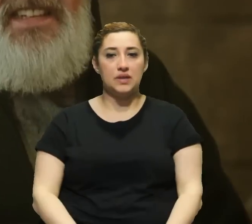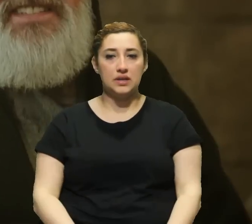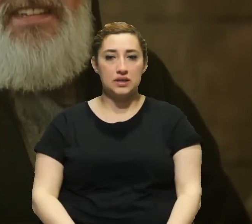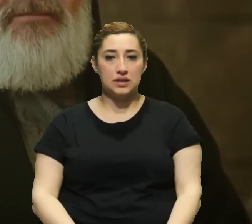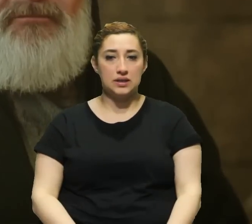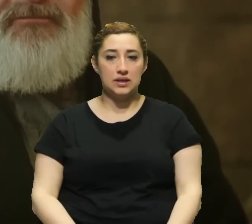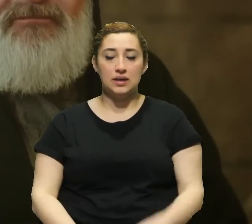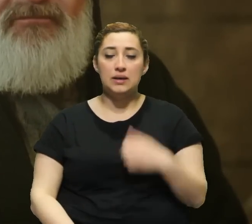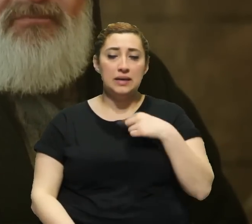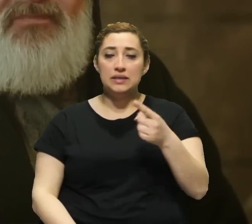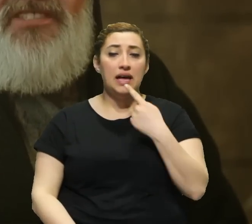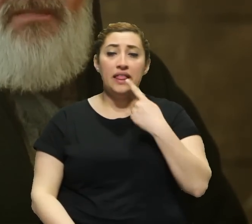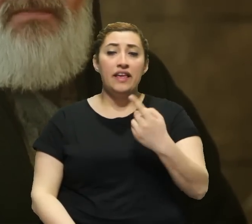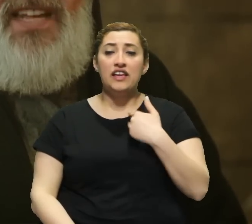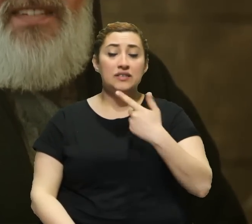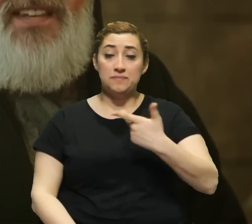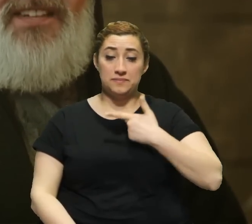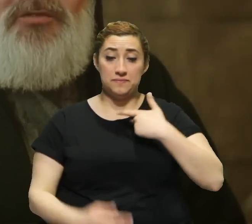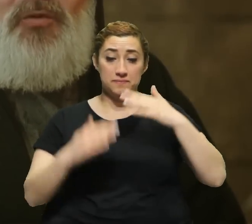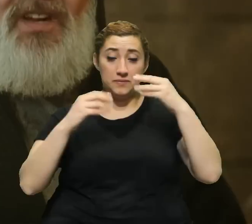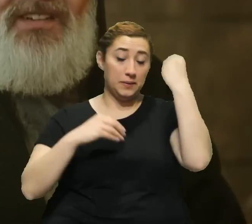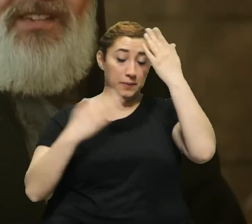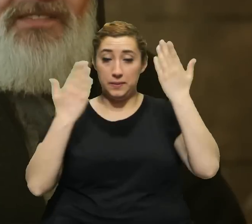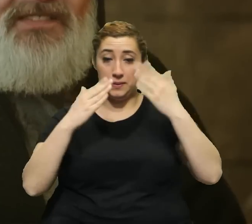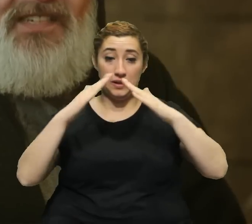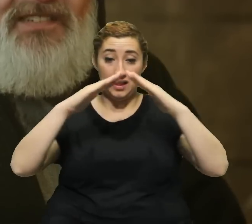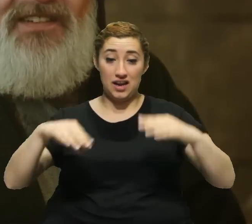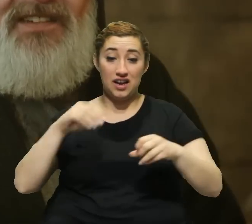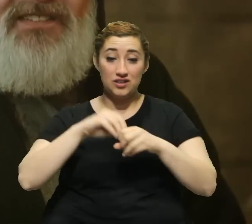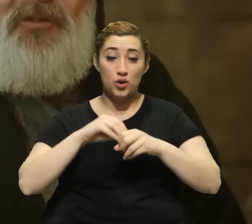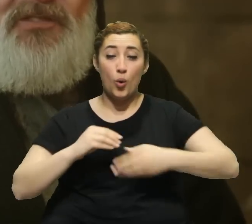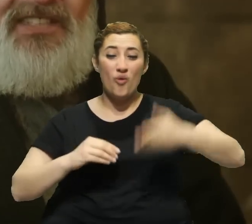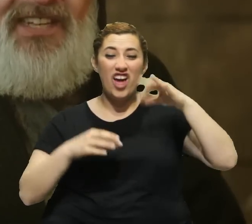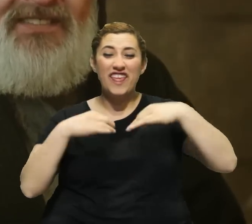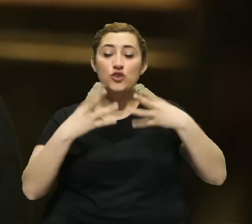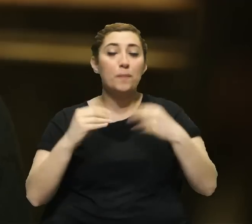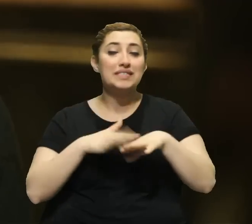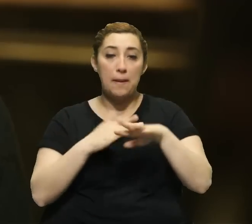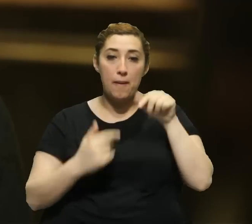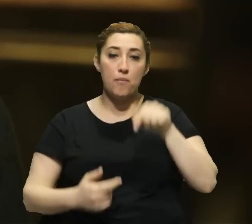Diyeceğim bizim dergâhın duvarlarının inceliği ondan.